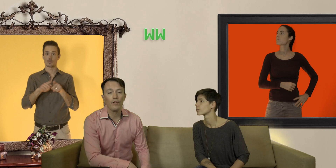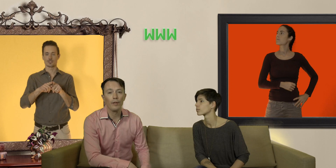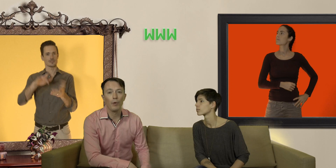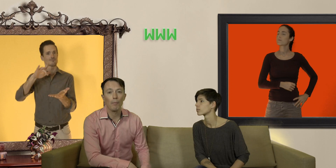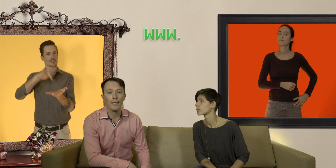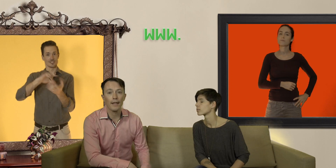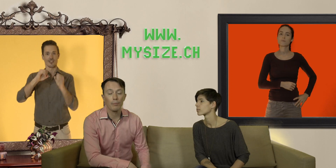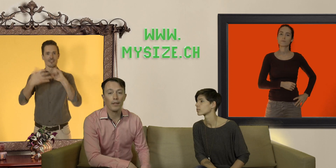www.mysize.ch